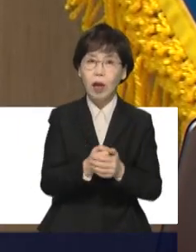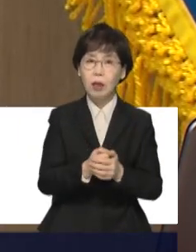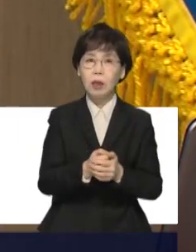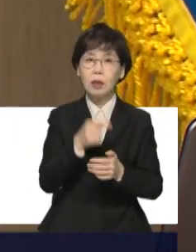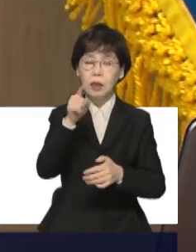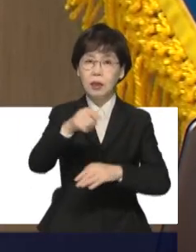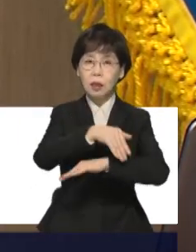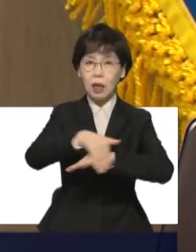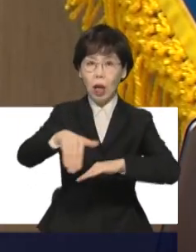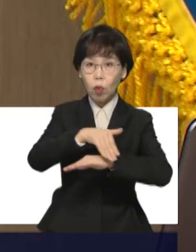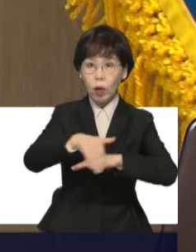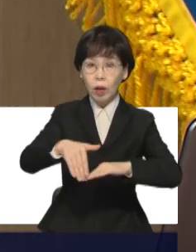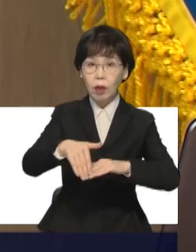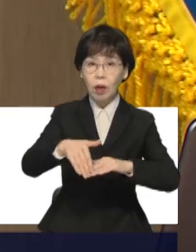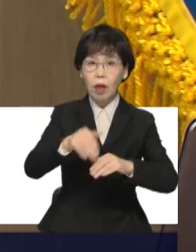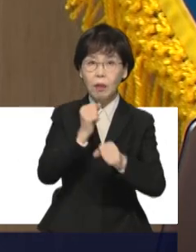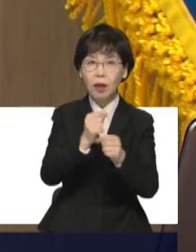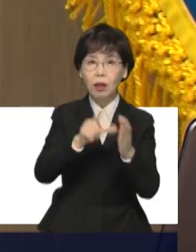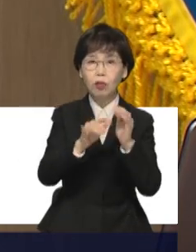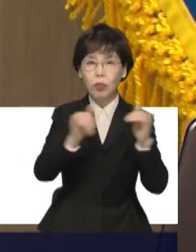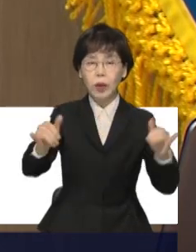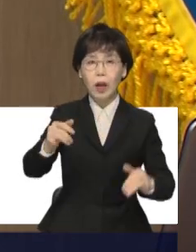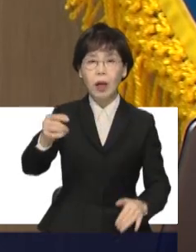의견을 충분히 청취하고 수집할 것입니다.